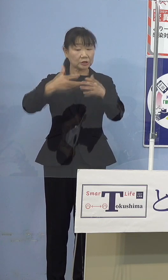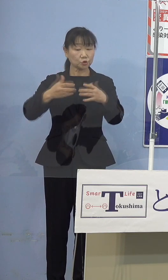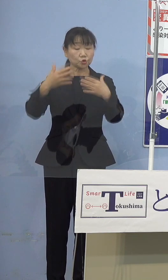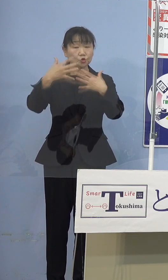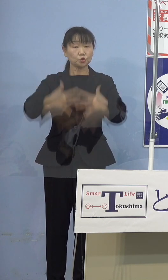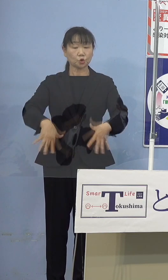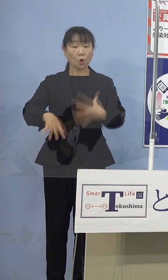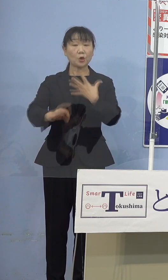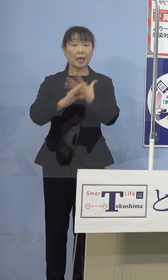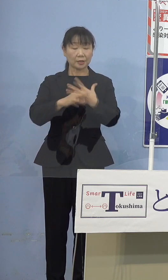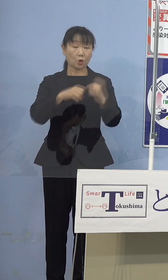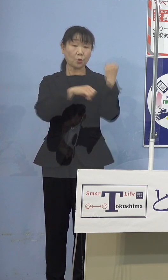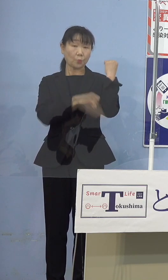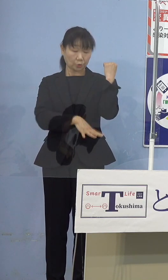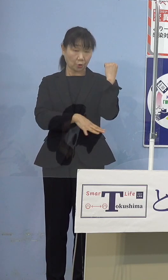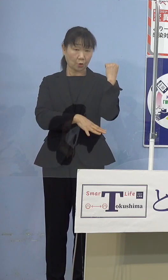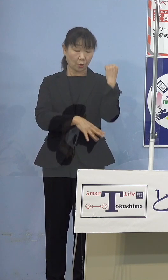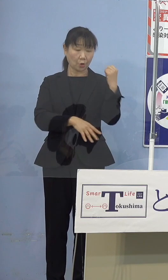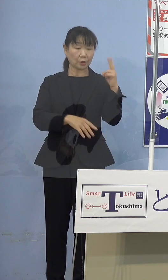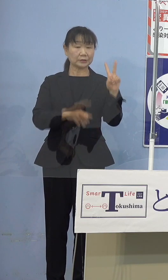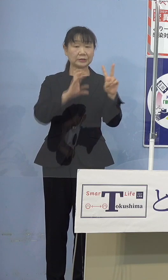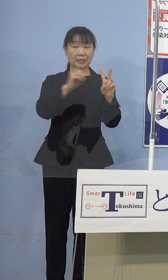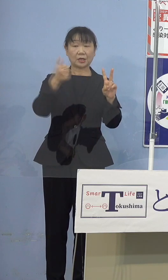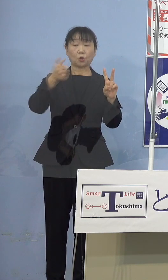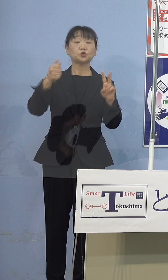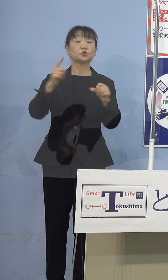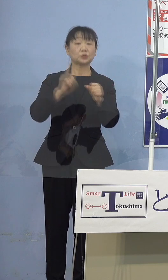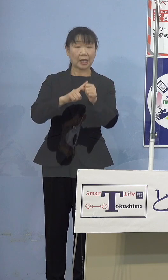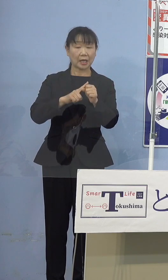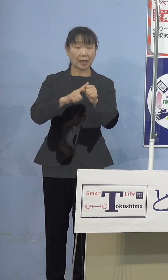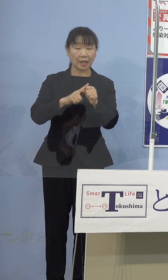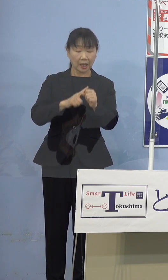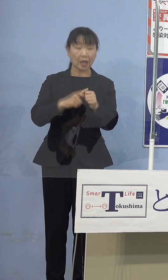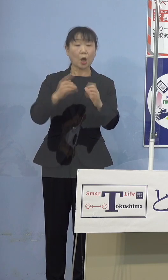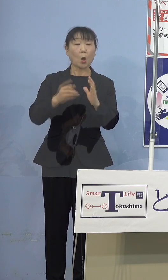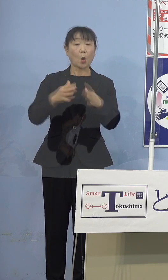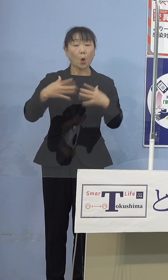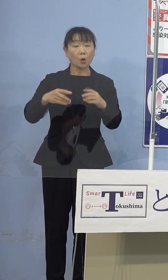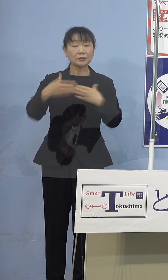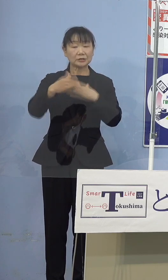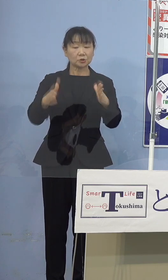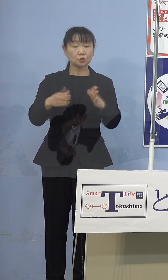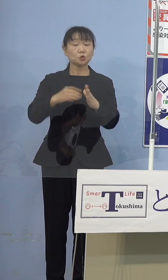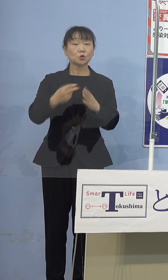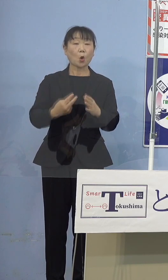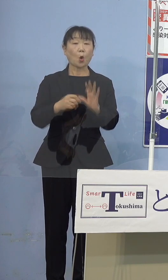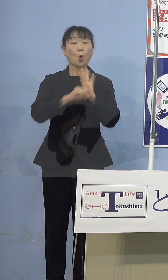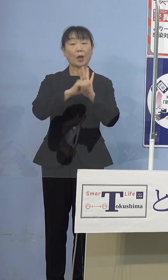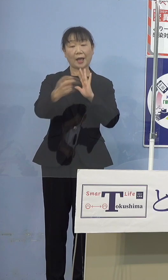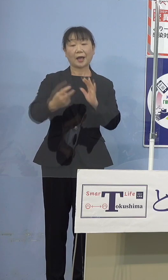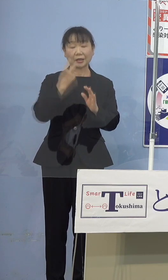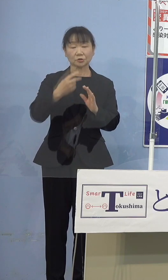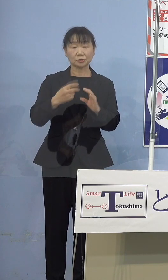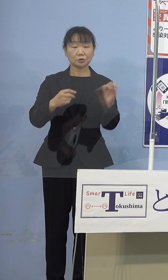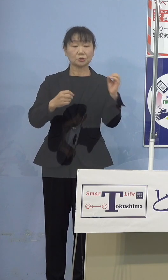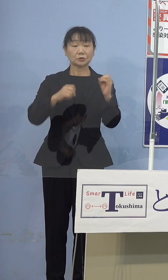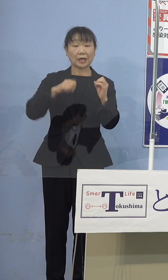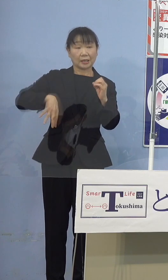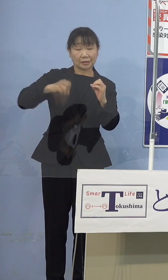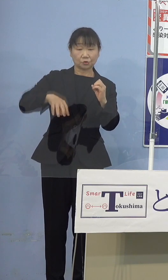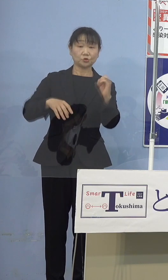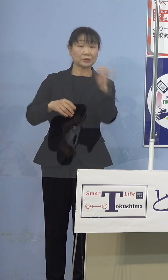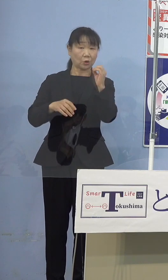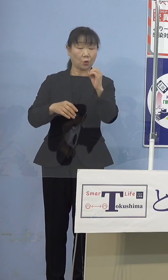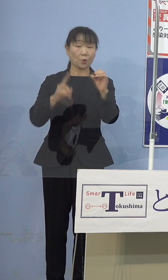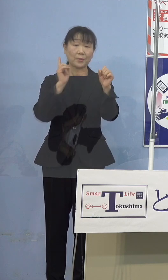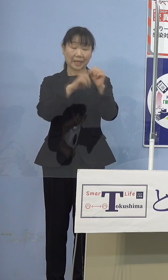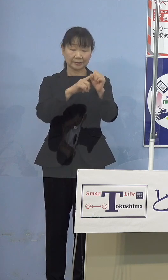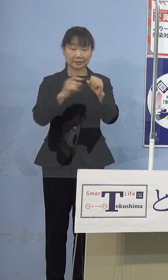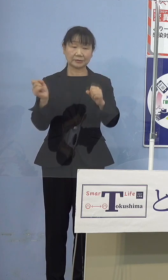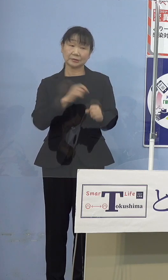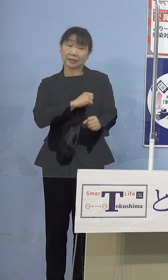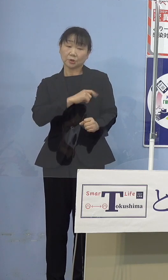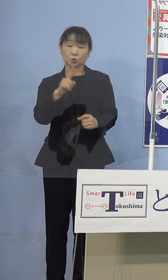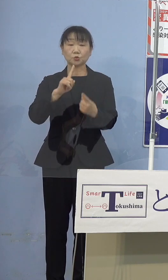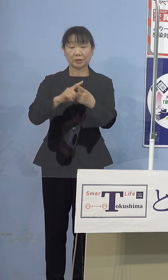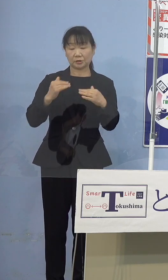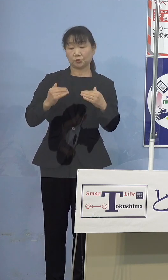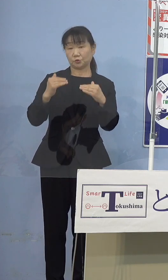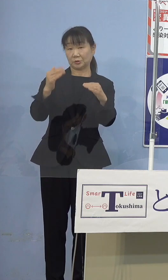2050年温室効果ガス排出実質ゼロに向けた取組みを 積極果敢に推進しているところであります